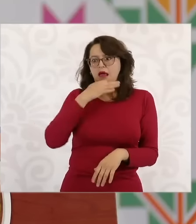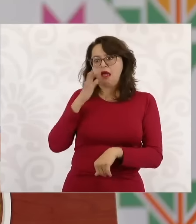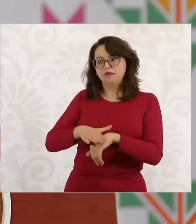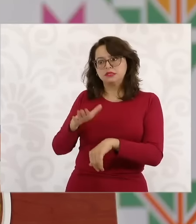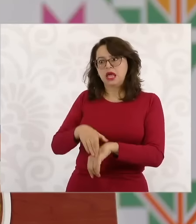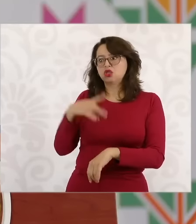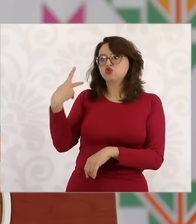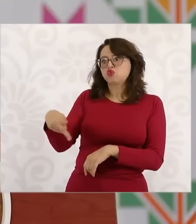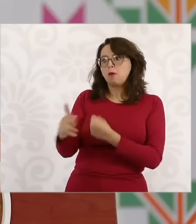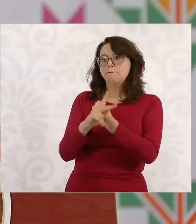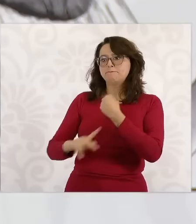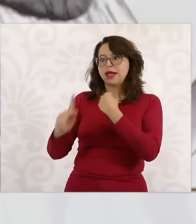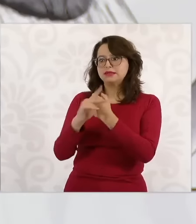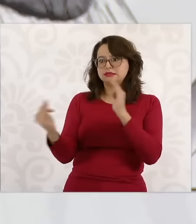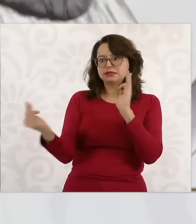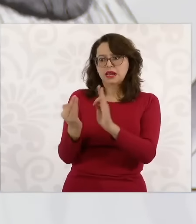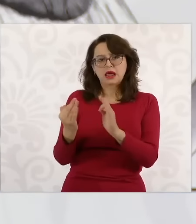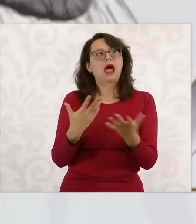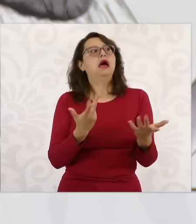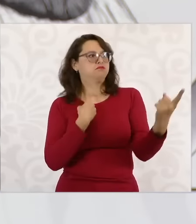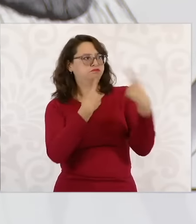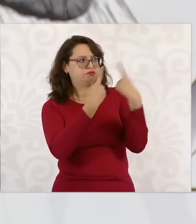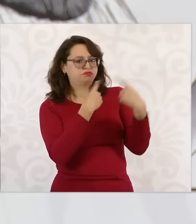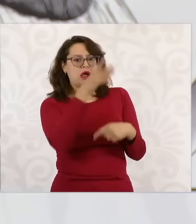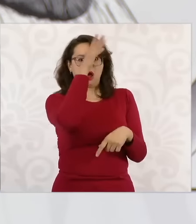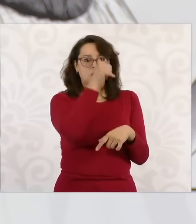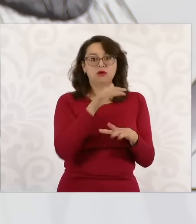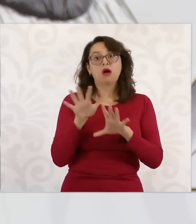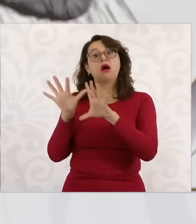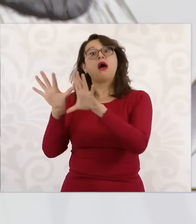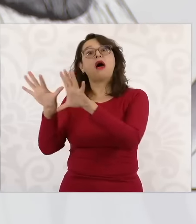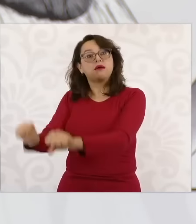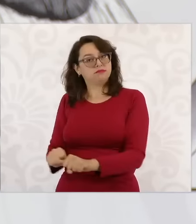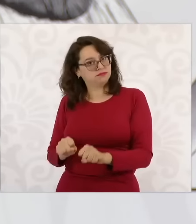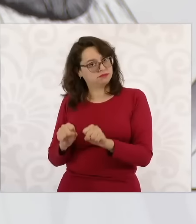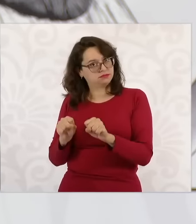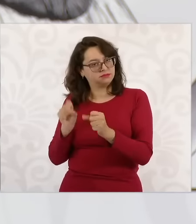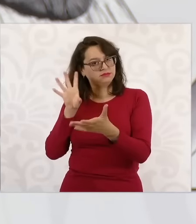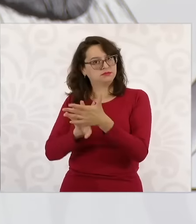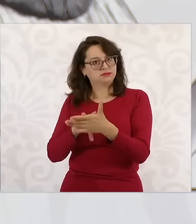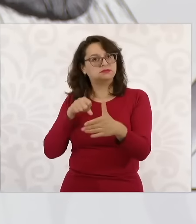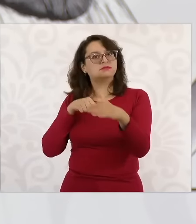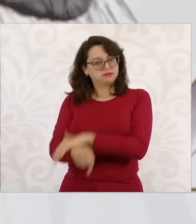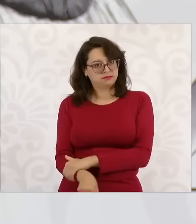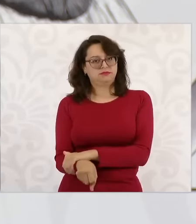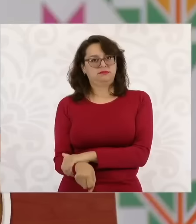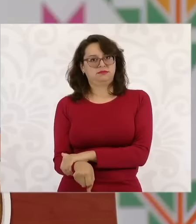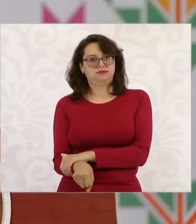las instituciones del gobierno de Estados Unidos y se detiene a los presuntos delincuentes. Entonces,